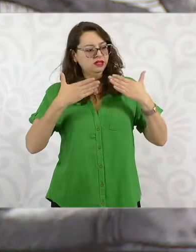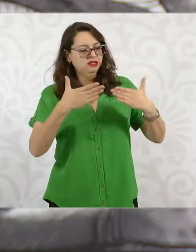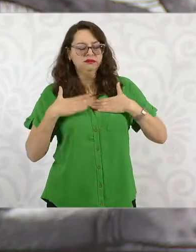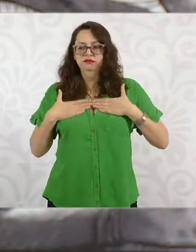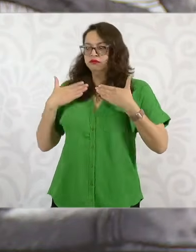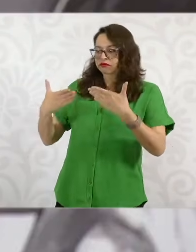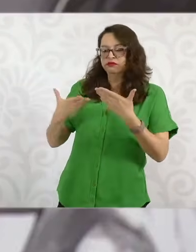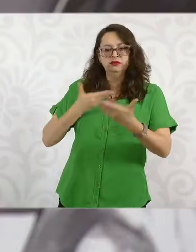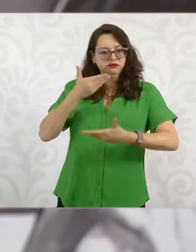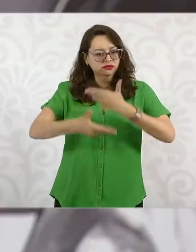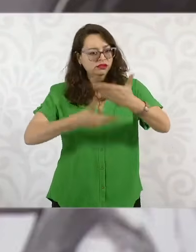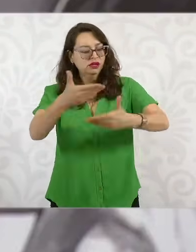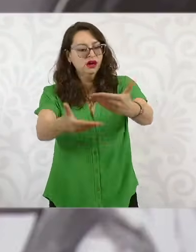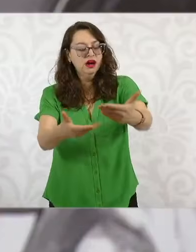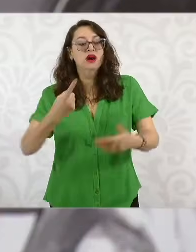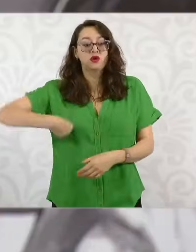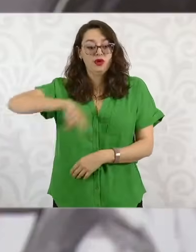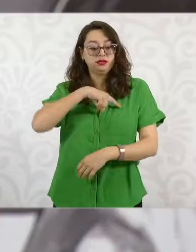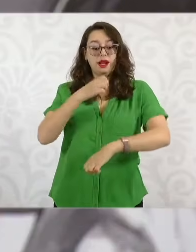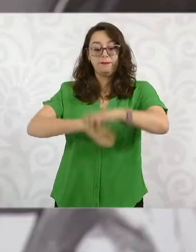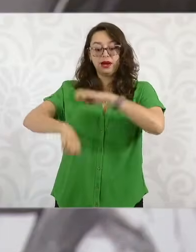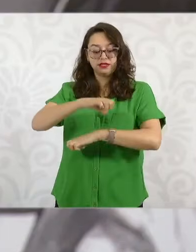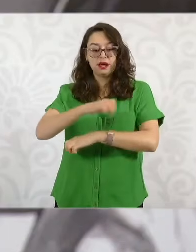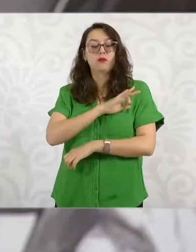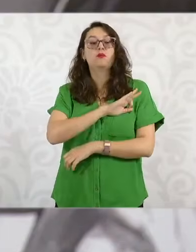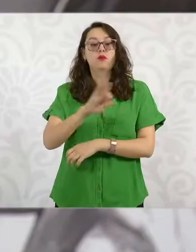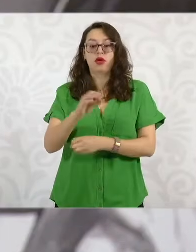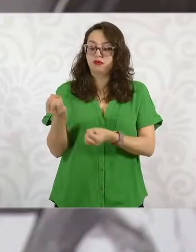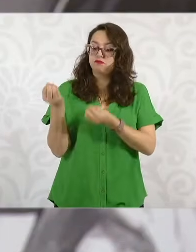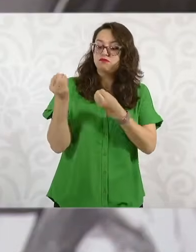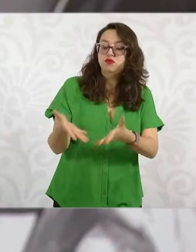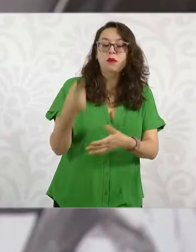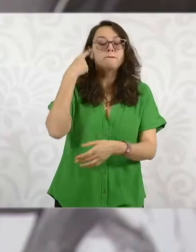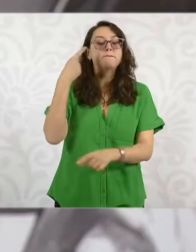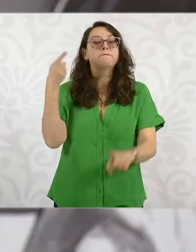donde empresas como Bristol Myers Squip pueden contribuir a generar bienestar y mejores